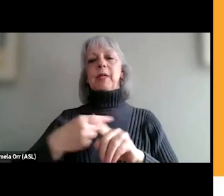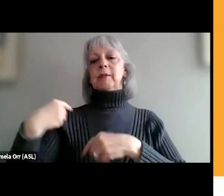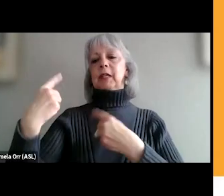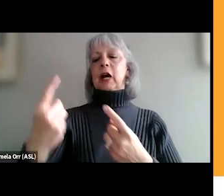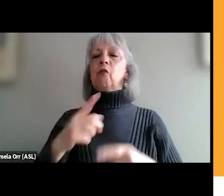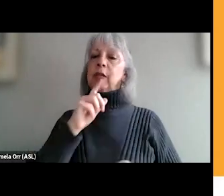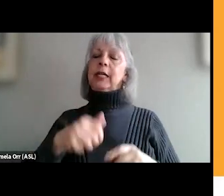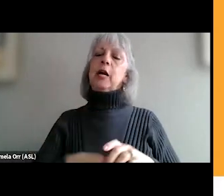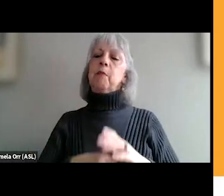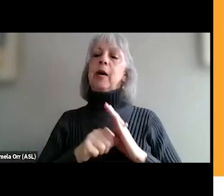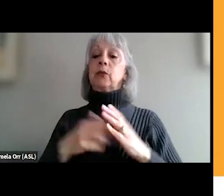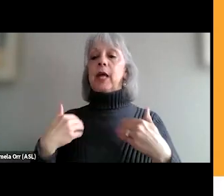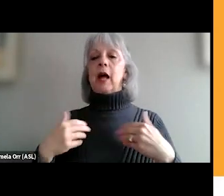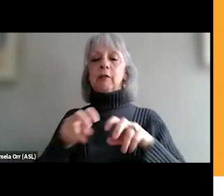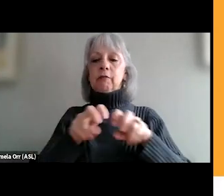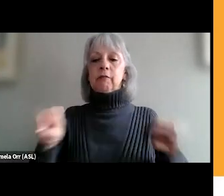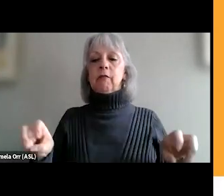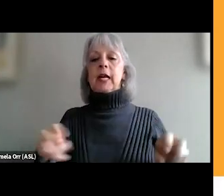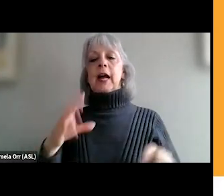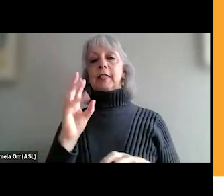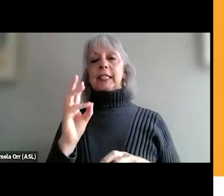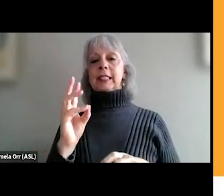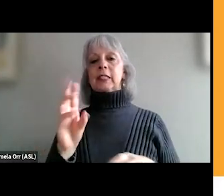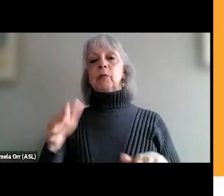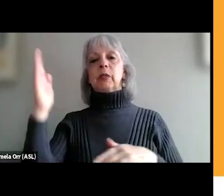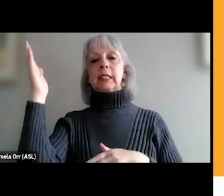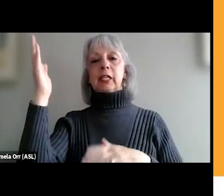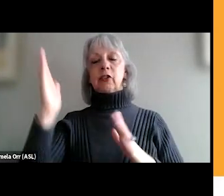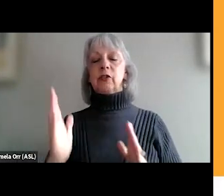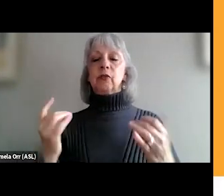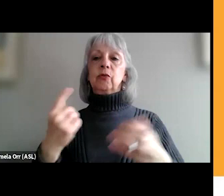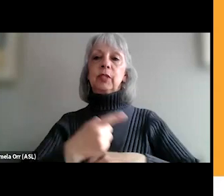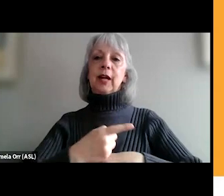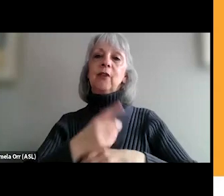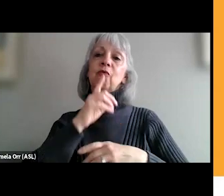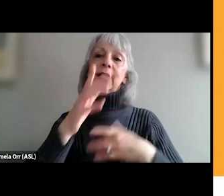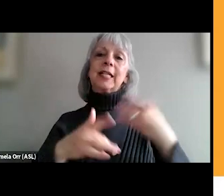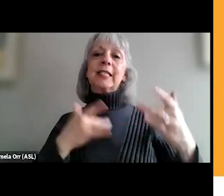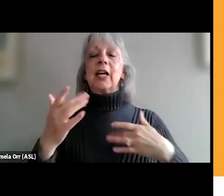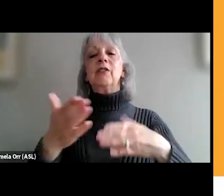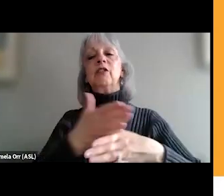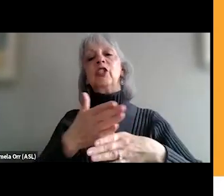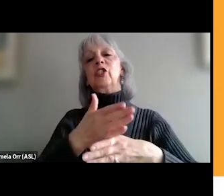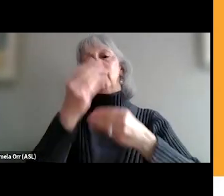Hoy tenemos un panel de seis oradores y nos alegra poder compartir con ustedes